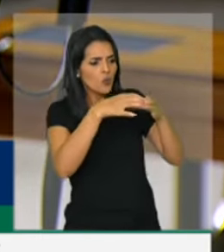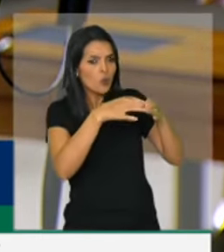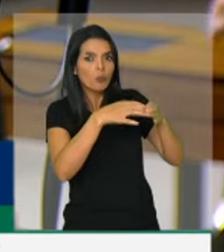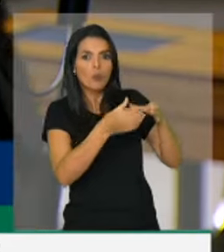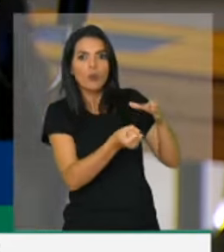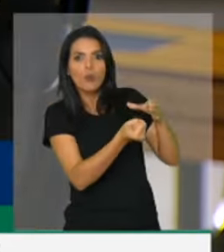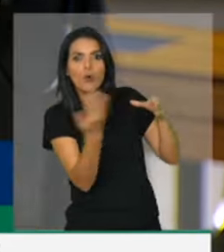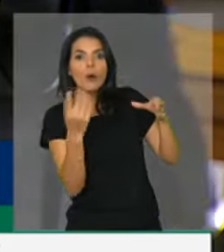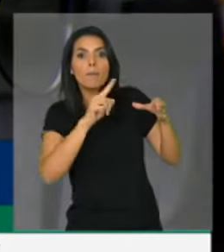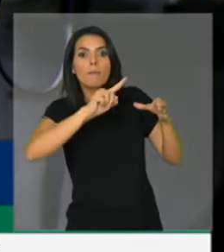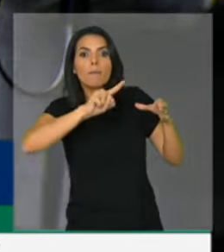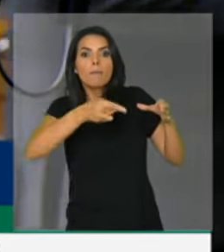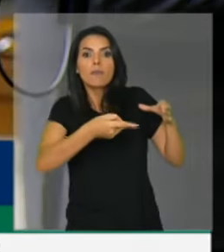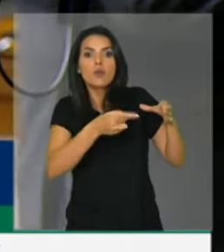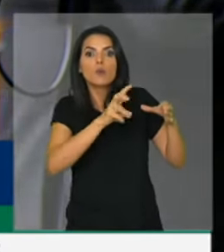USANDO DO SEU PRESTÍGIO